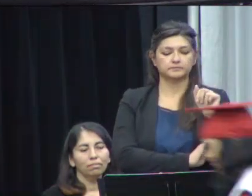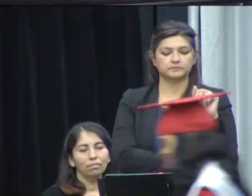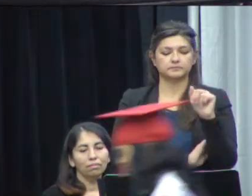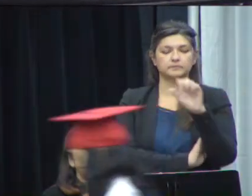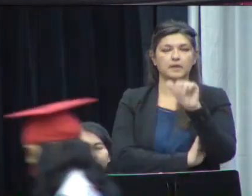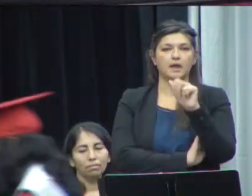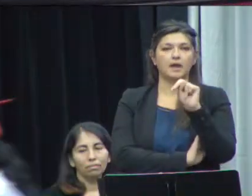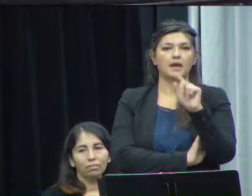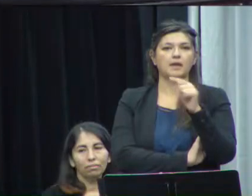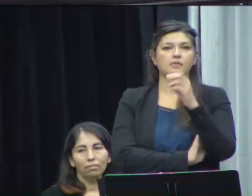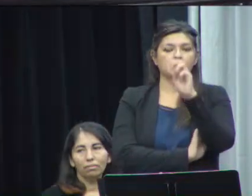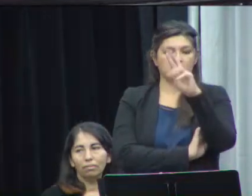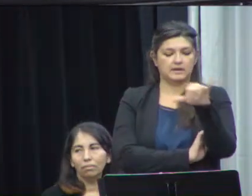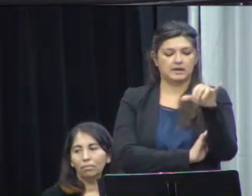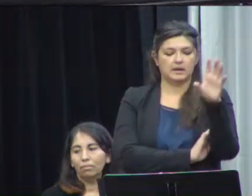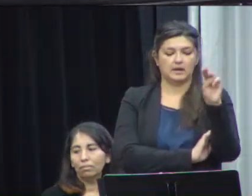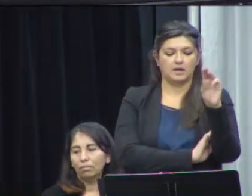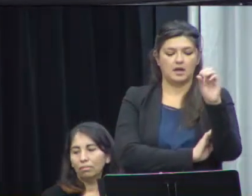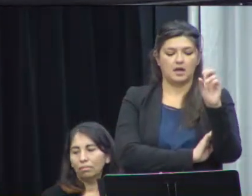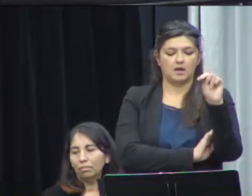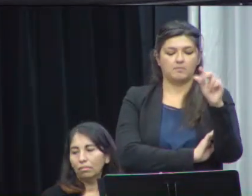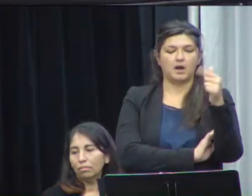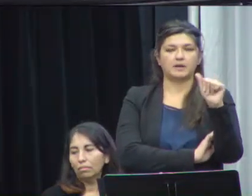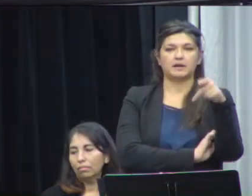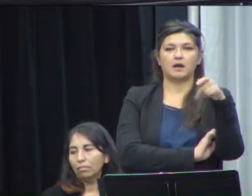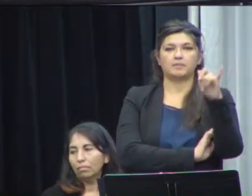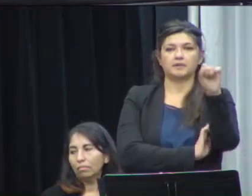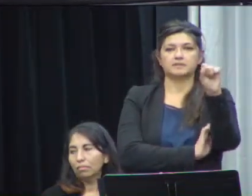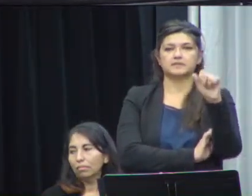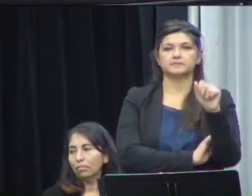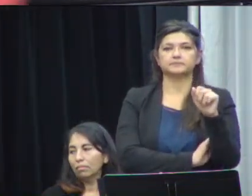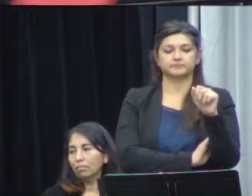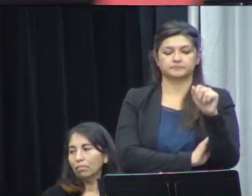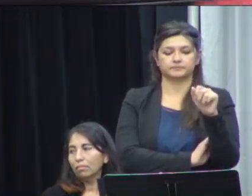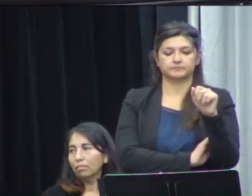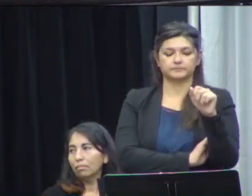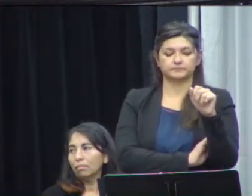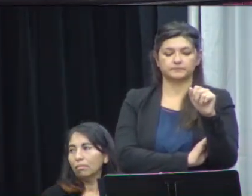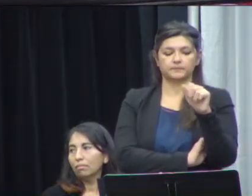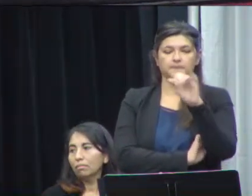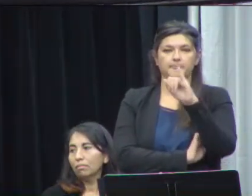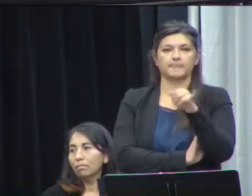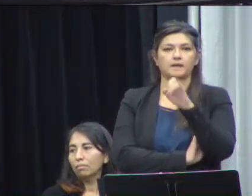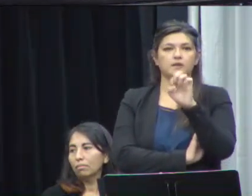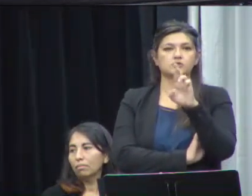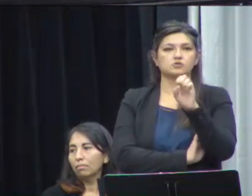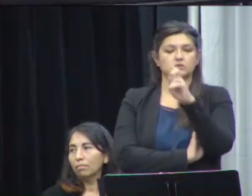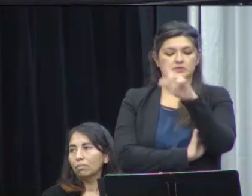Anthony Mongopis. (audience applauds) Jersey Mongrela.